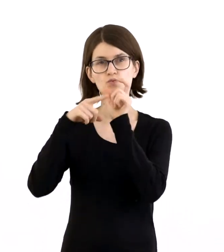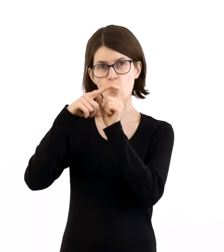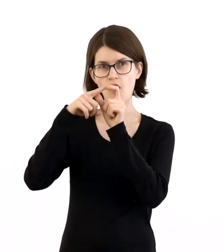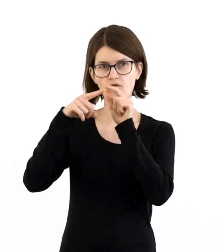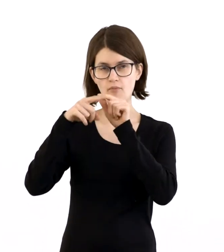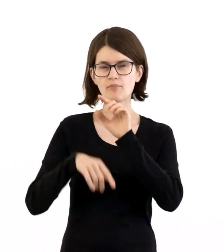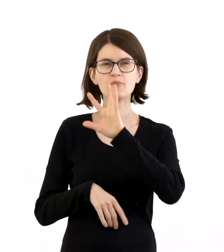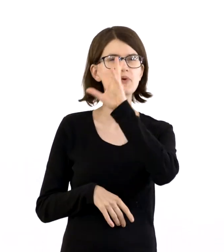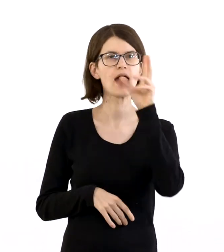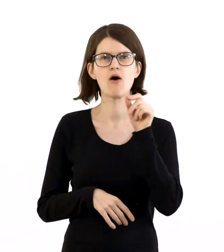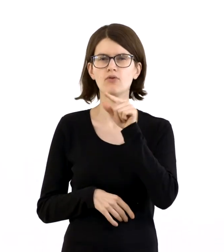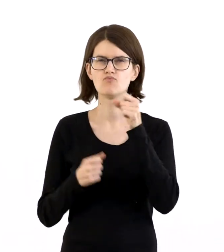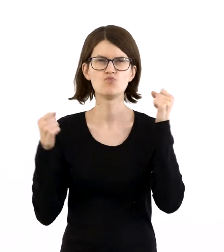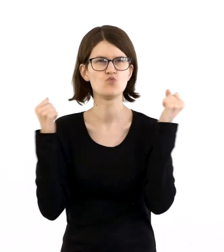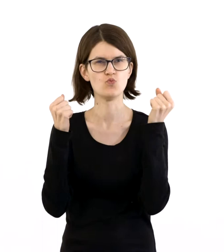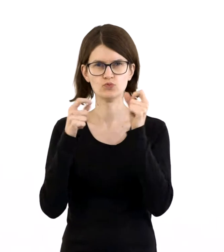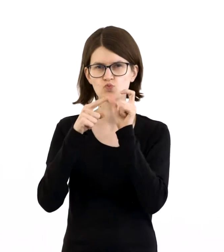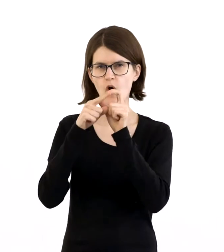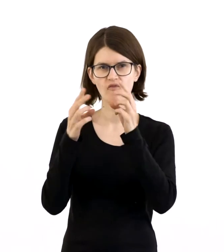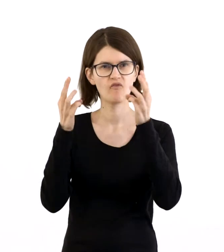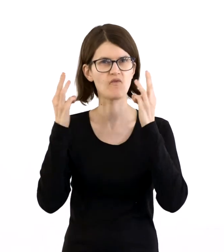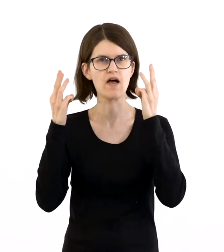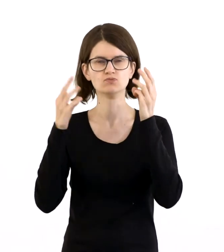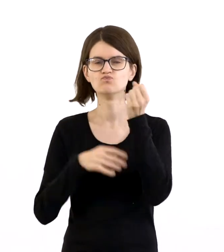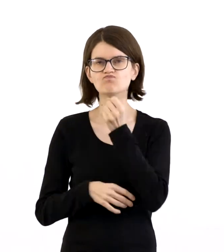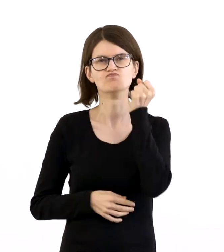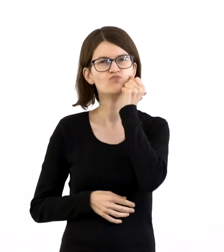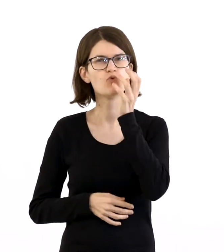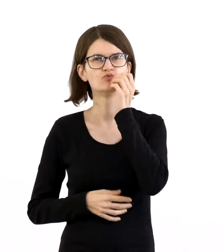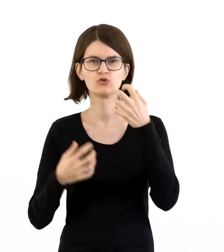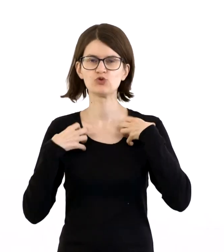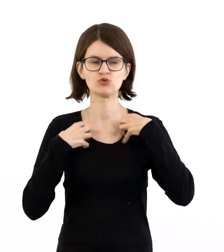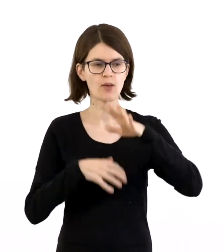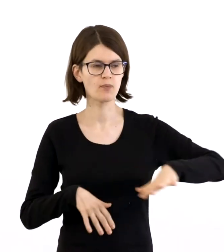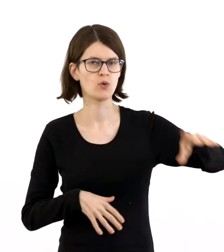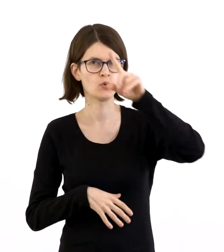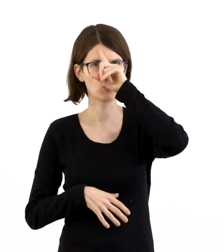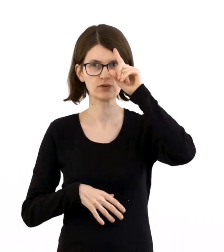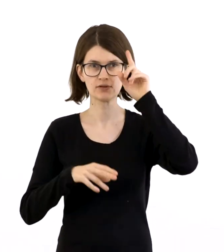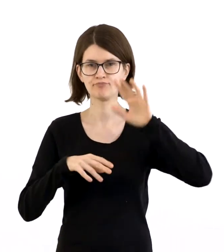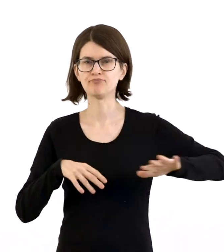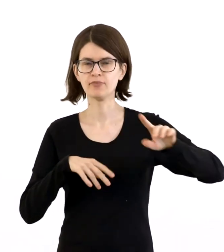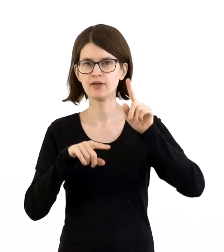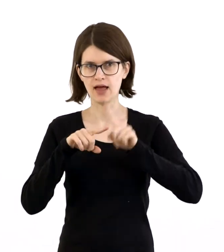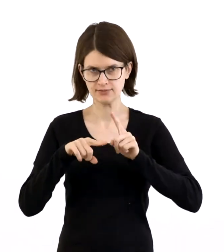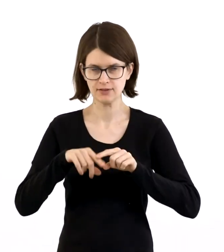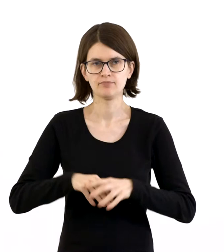Bardzo ważnym pojęciem w życiu Greków było pojęcie „piękna”.